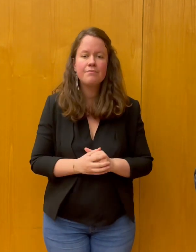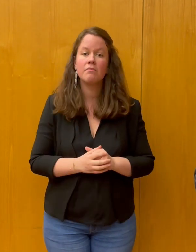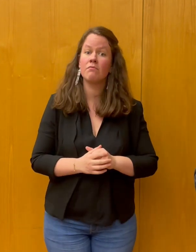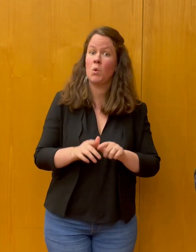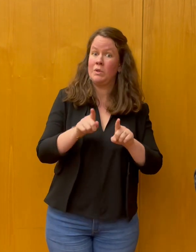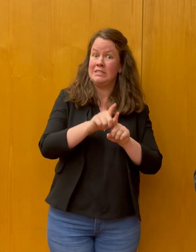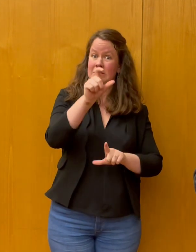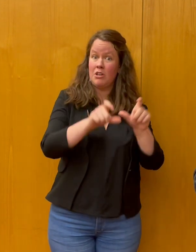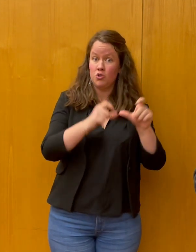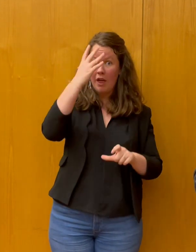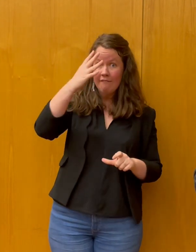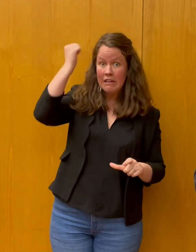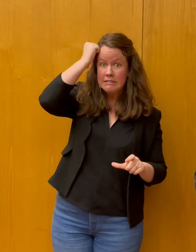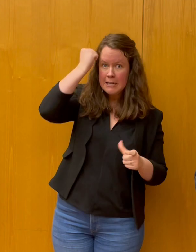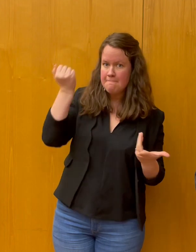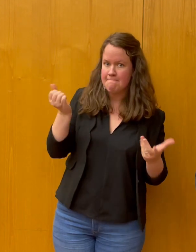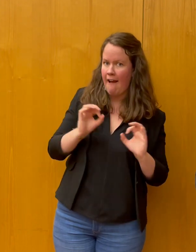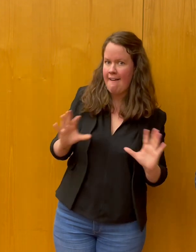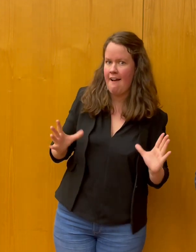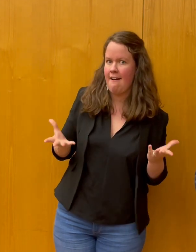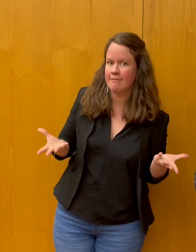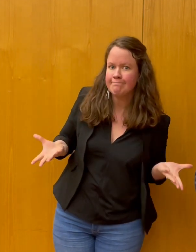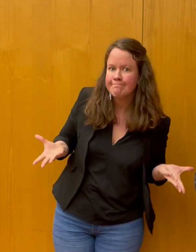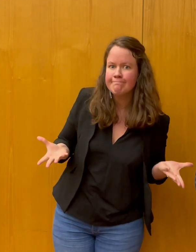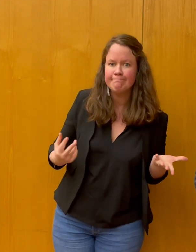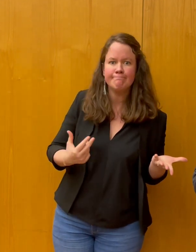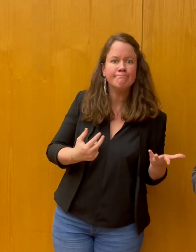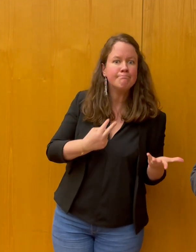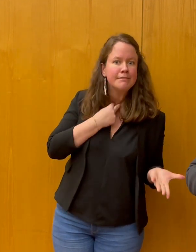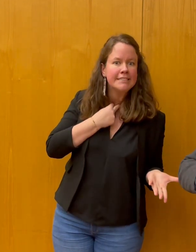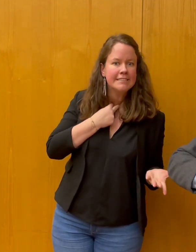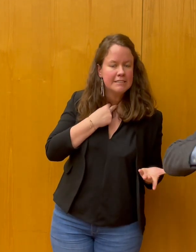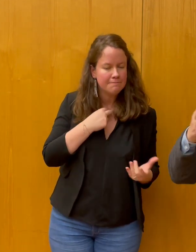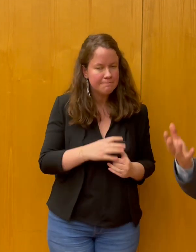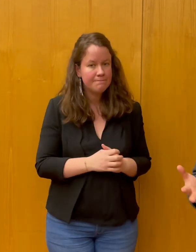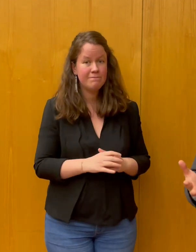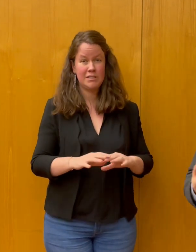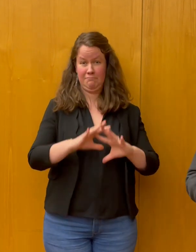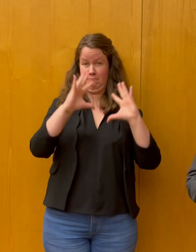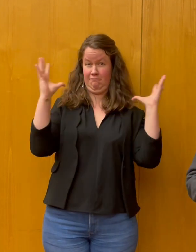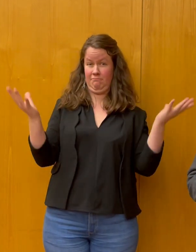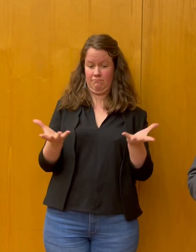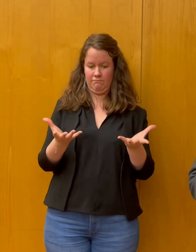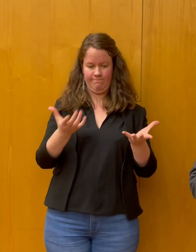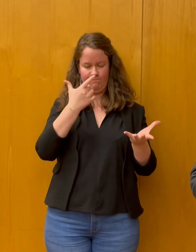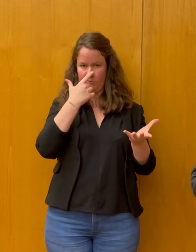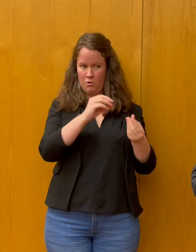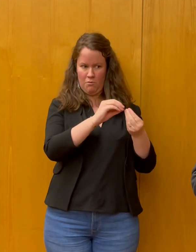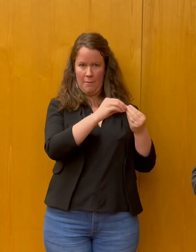solution qui convienne à leur besoin et c’est tout ça que nous avons essayé de traiter,